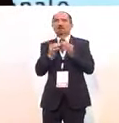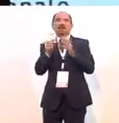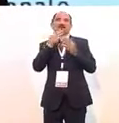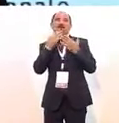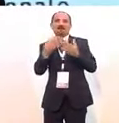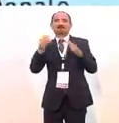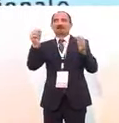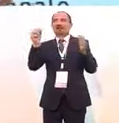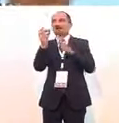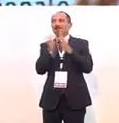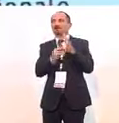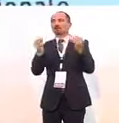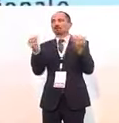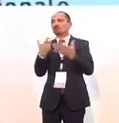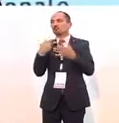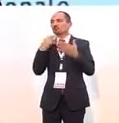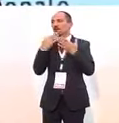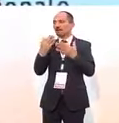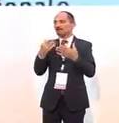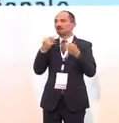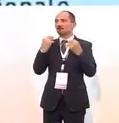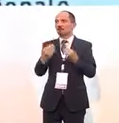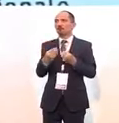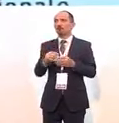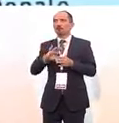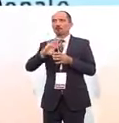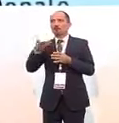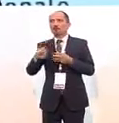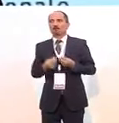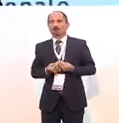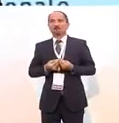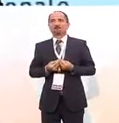18 e grazie agli incentivi, grazie alla parte normativa e agli incentivi fiscali. O noi